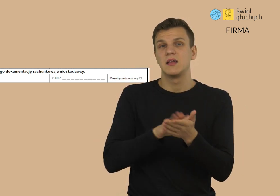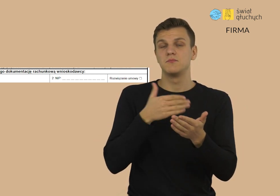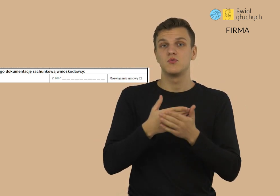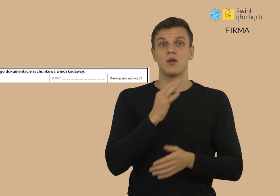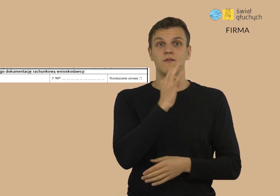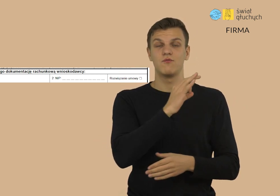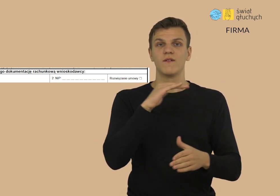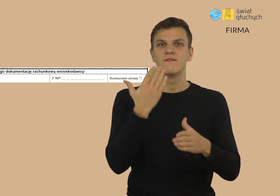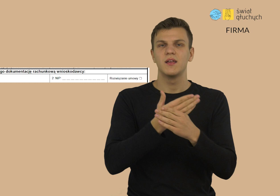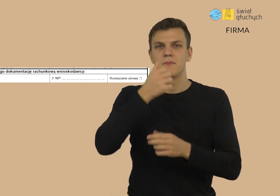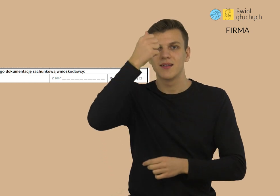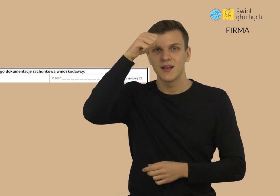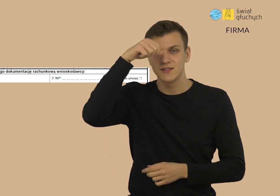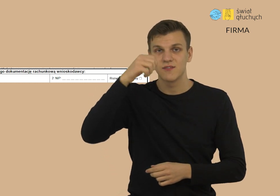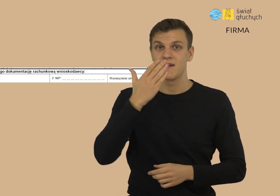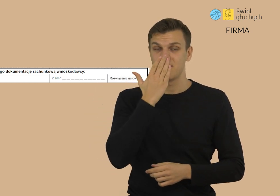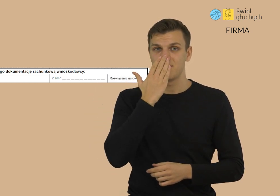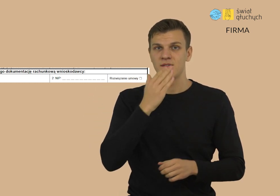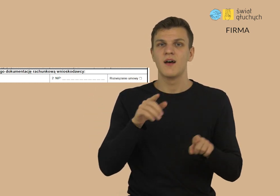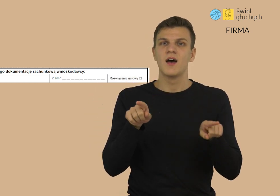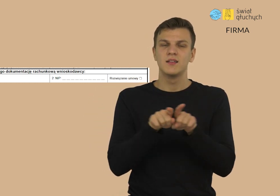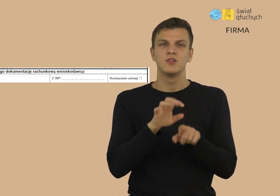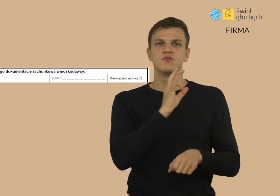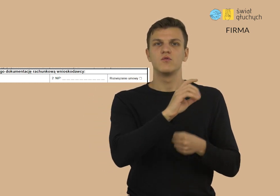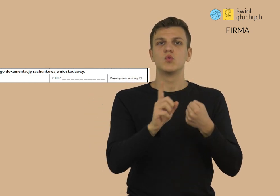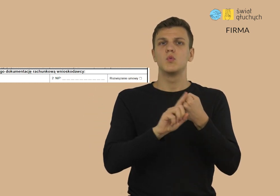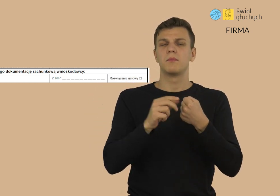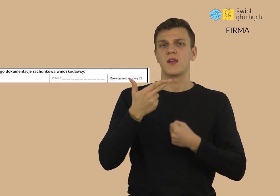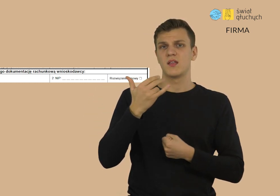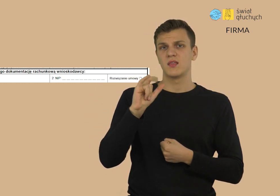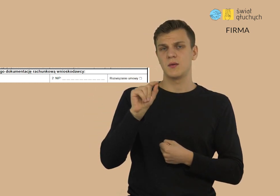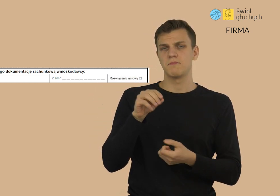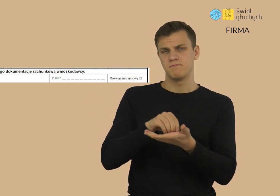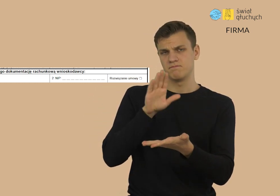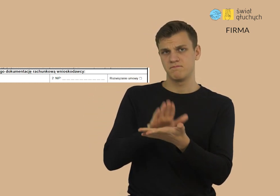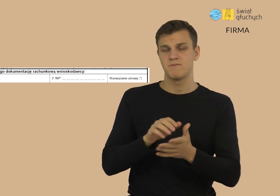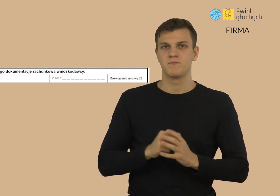Musisz obowiązkowo podać nazwę i Numer NIP takiej jednostki.